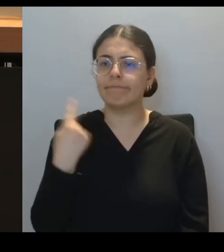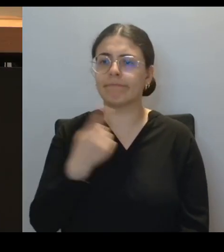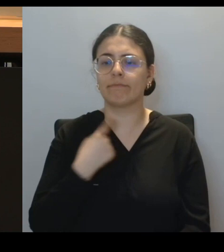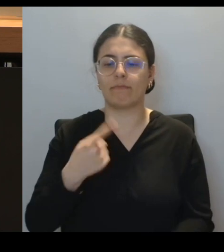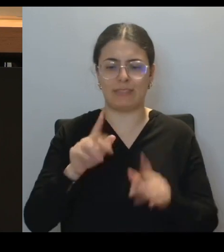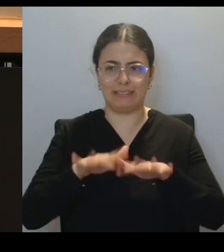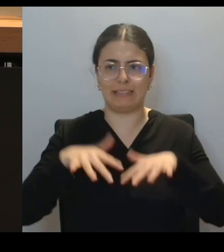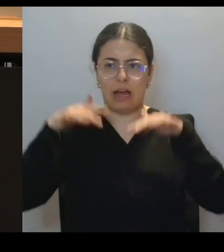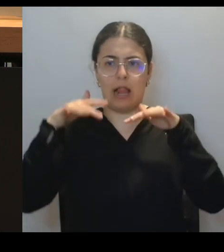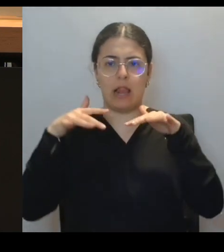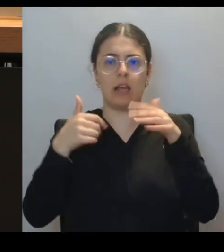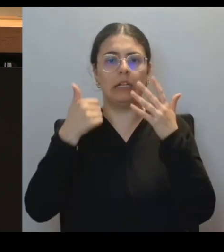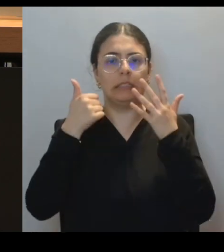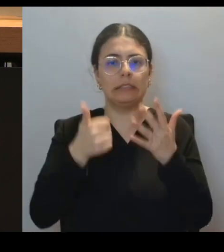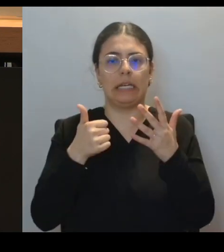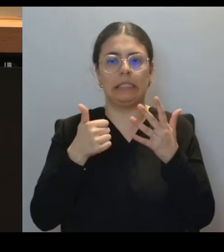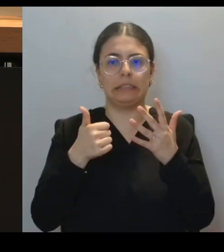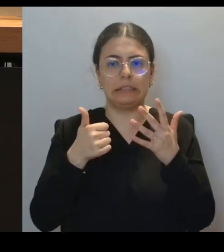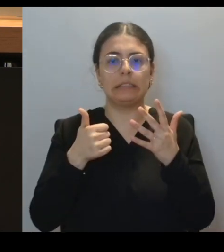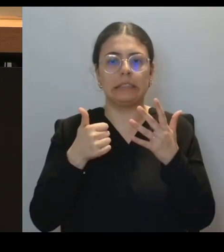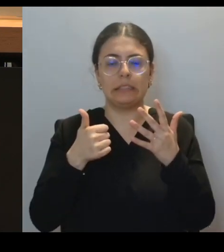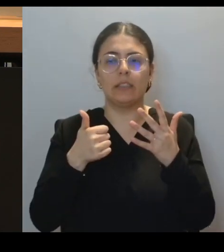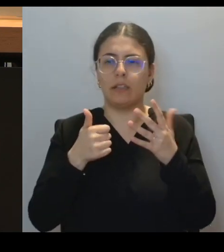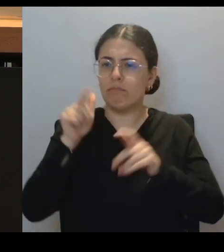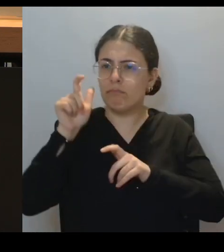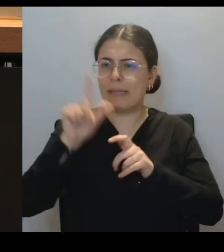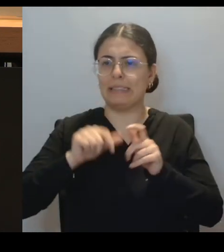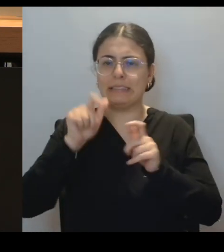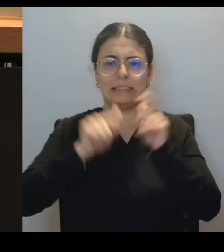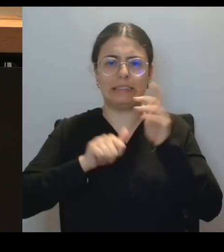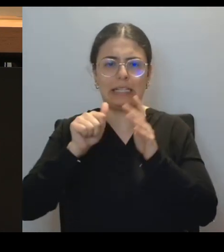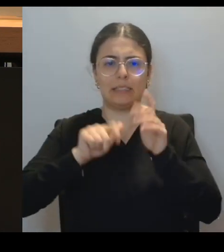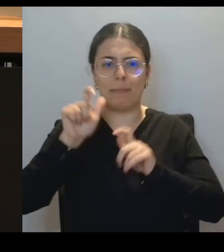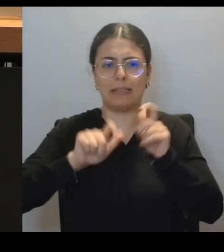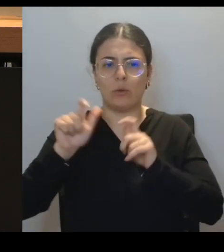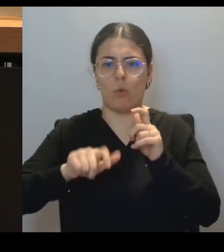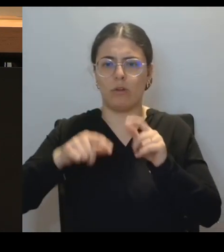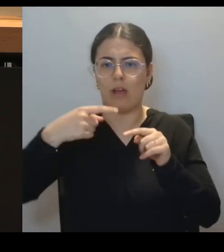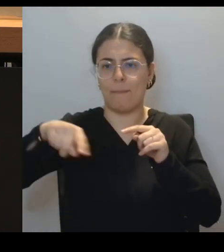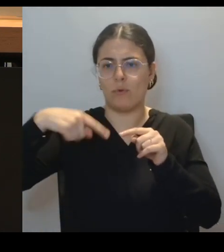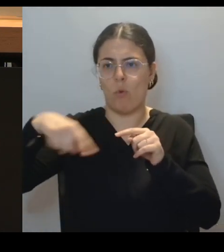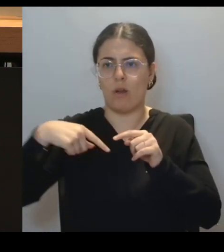Und auch für Jesidinnen ist Newroz ein Tag der Hoffnung. Umso wichtiger, dass wir heute gemeinsam